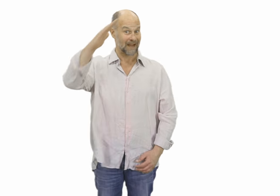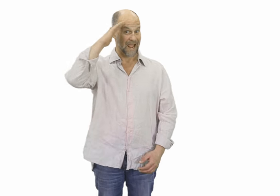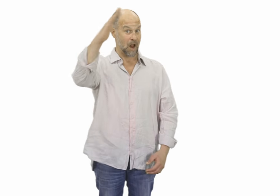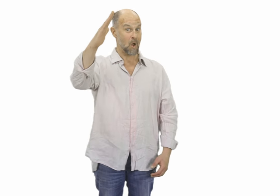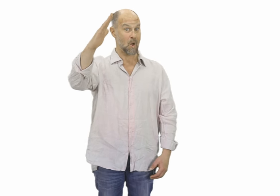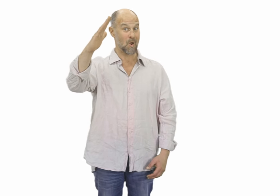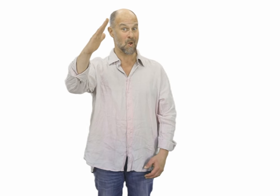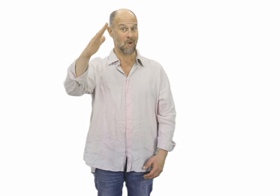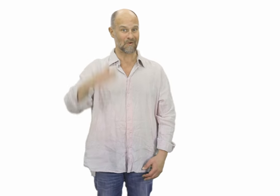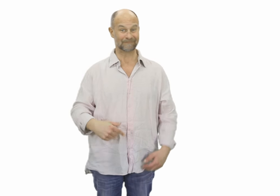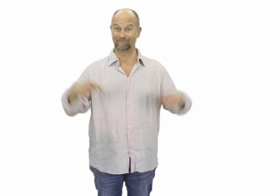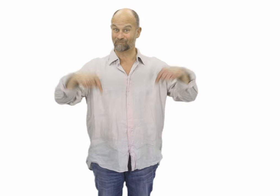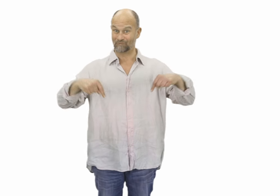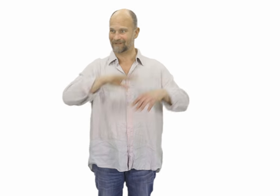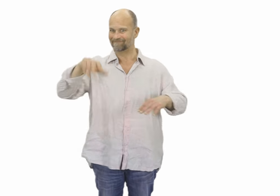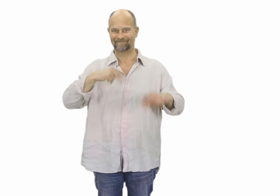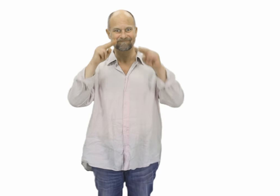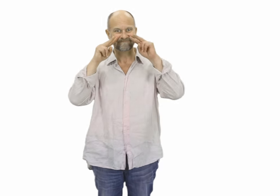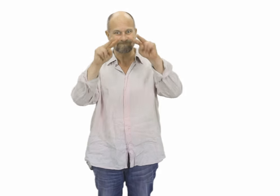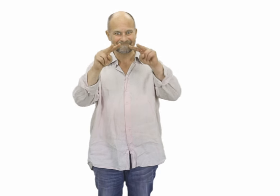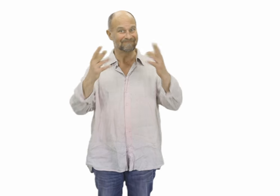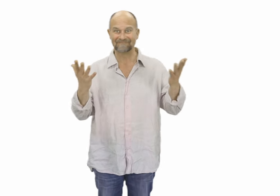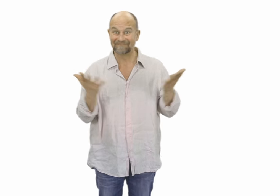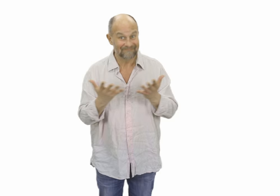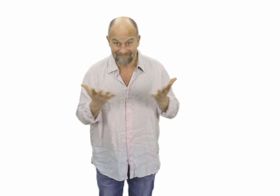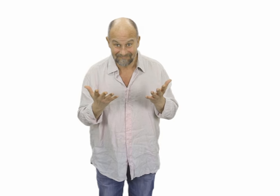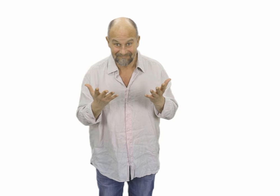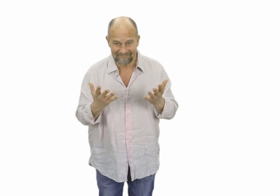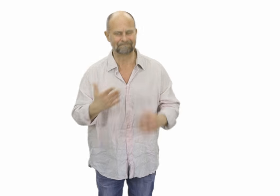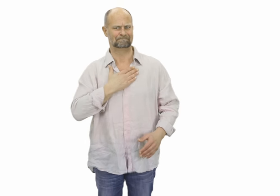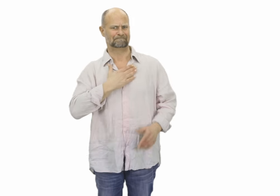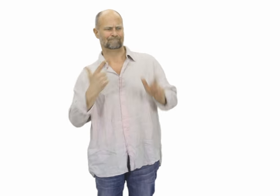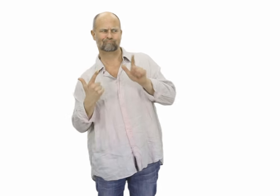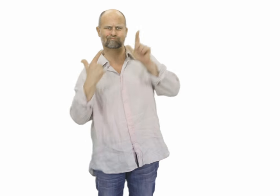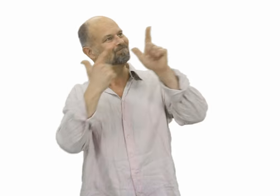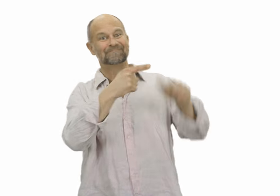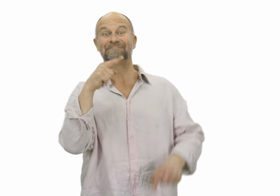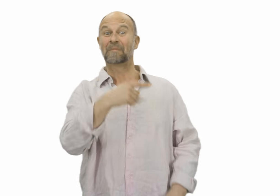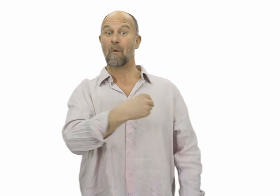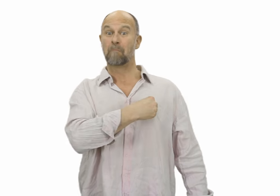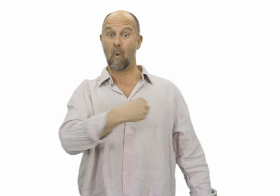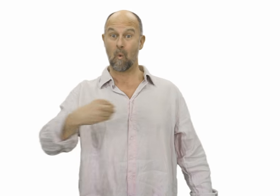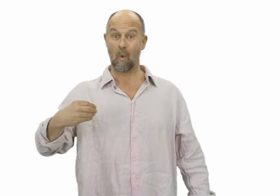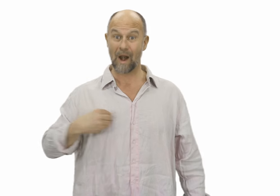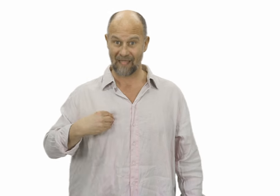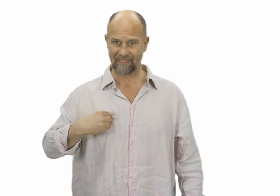Hello! Was sehen wir heute? Meinen ersten Tripp nach Polen.